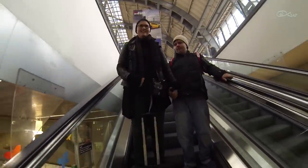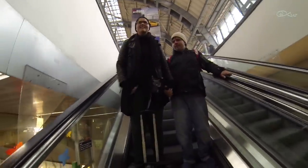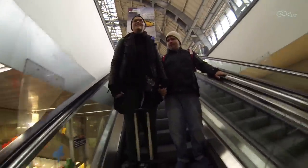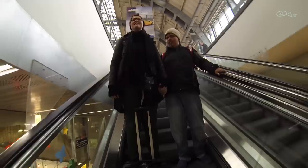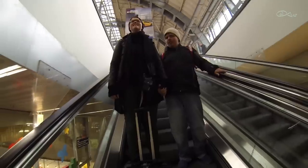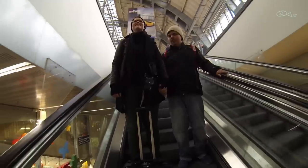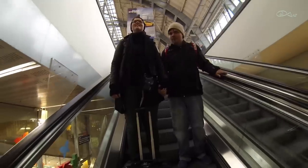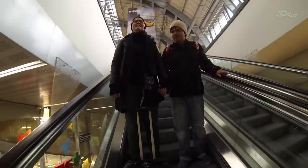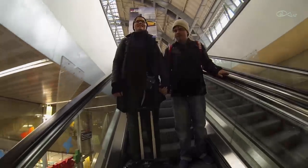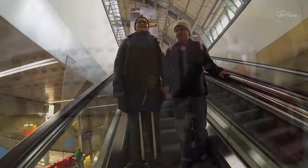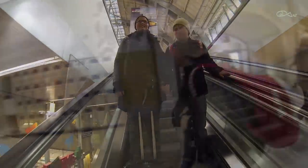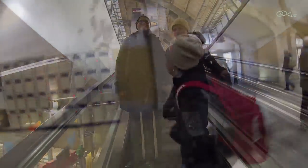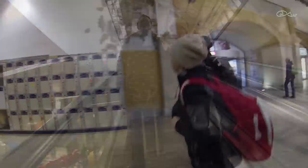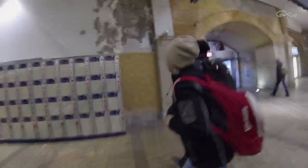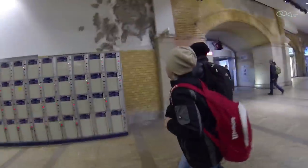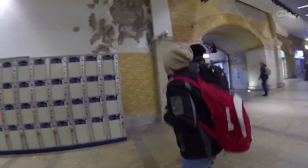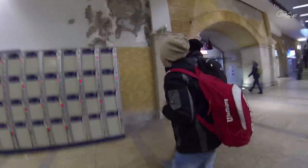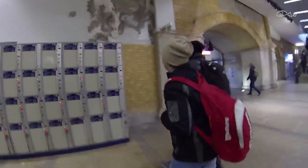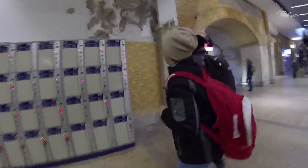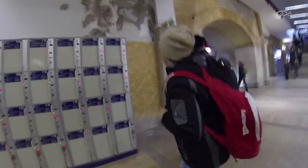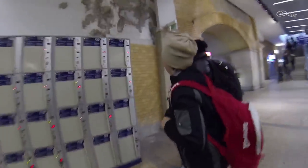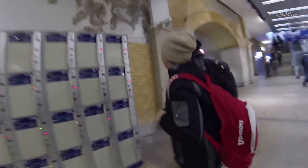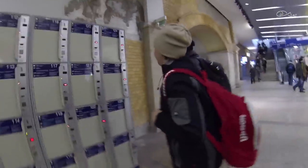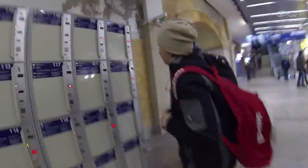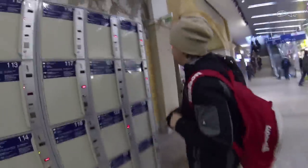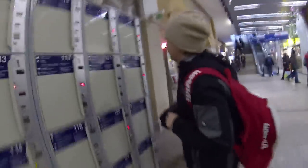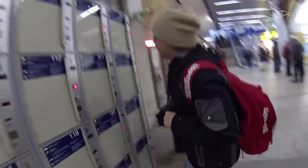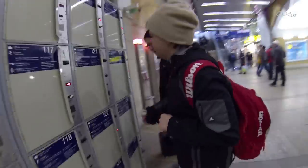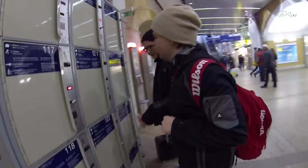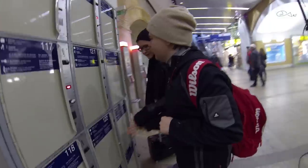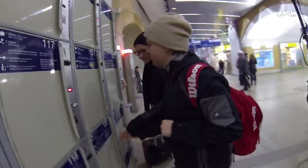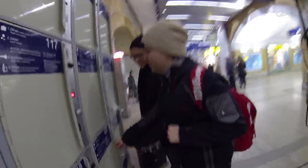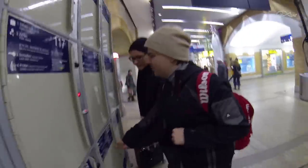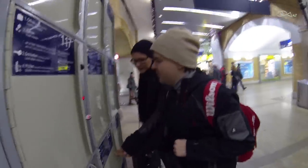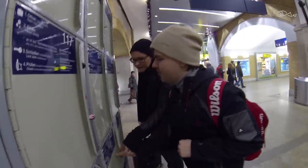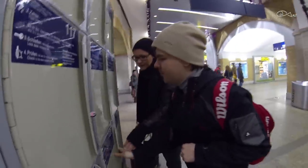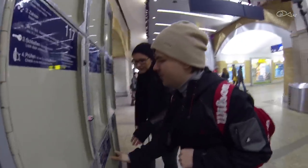(Züge fahren ein und aus. Menschen reden.)